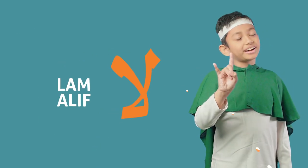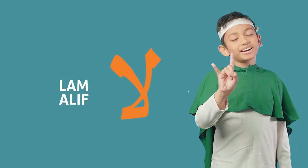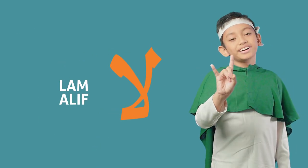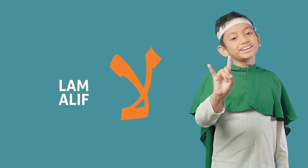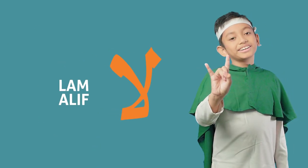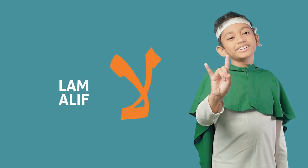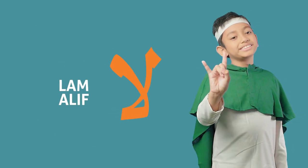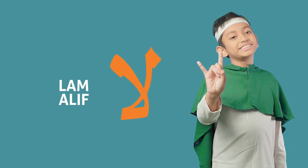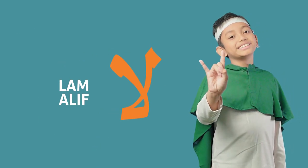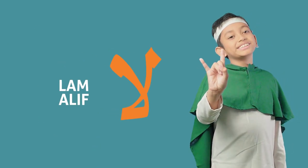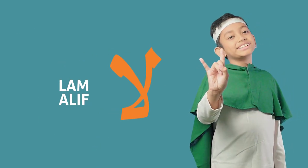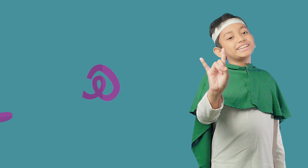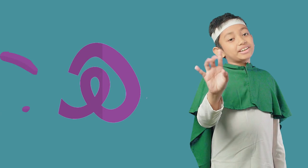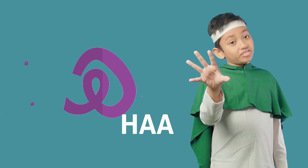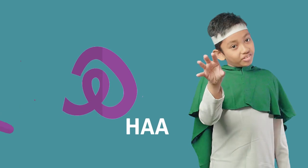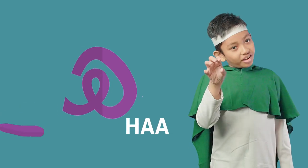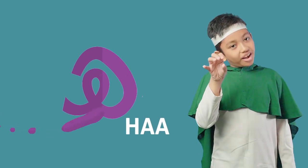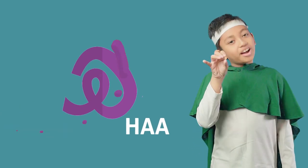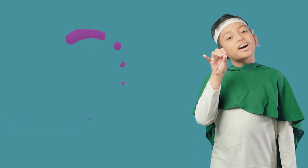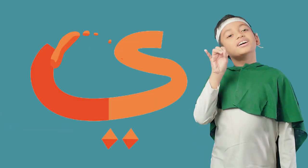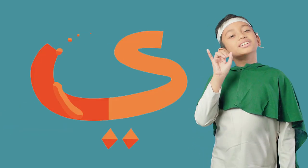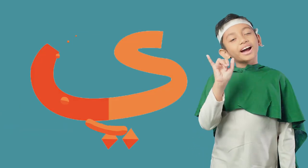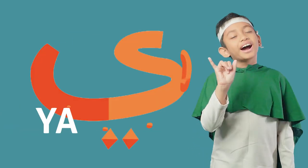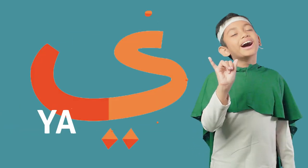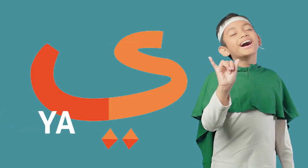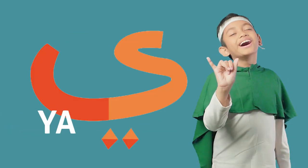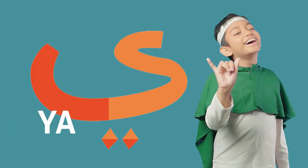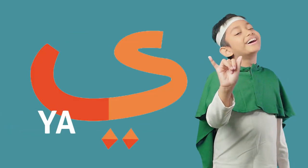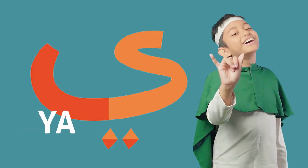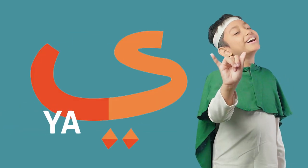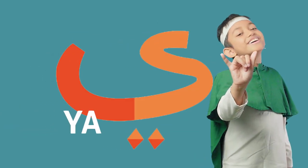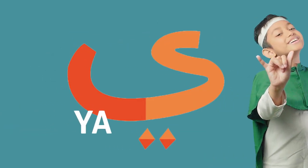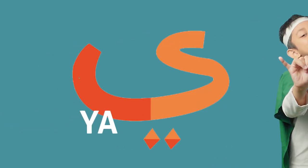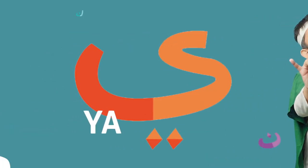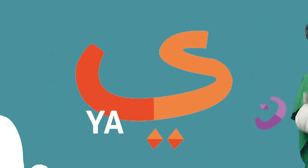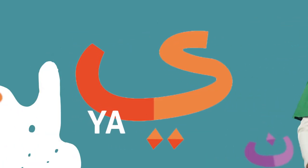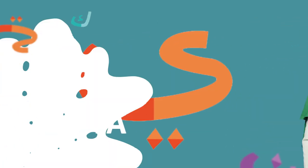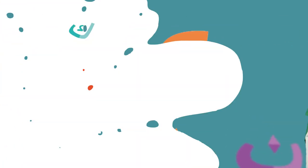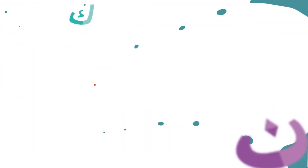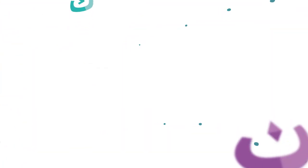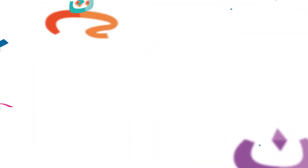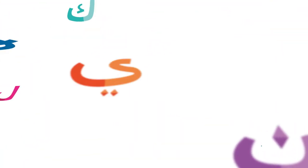Lam Alif Haa Ya